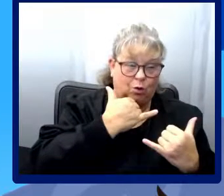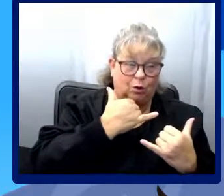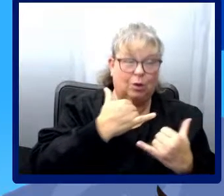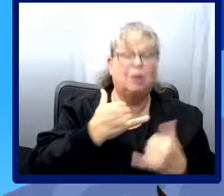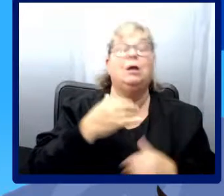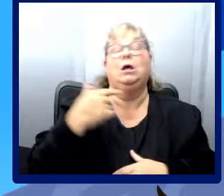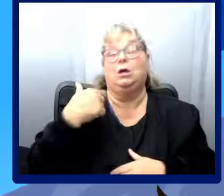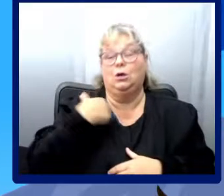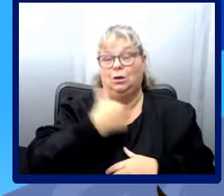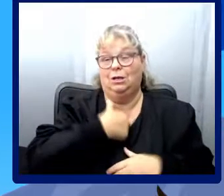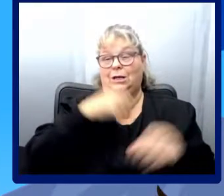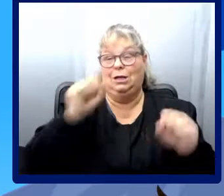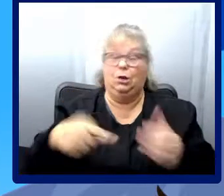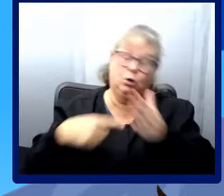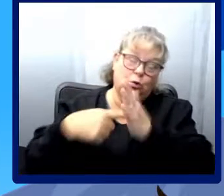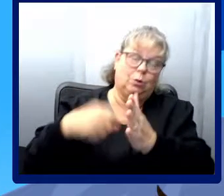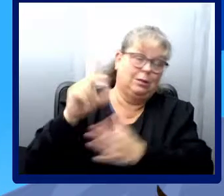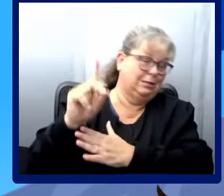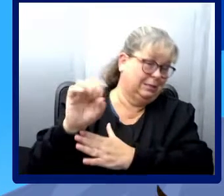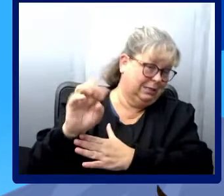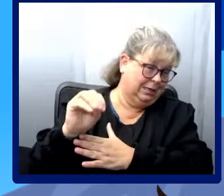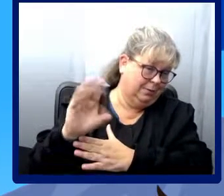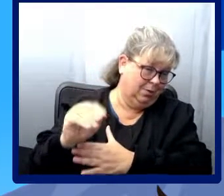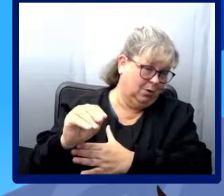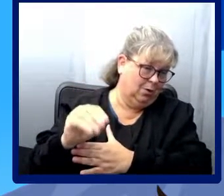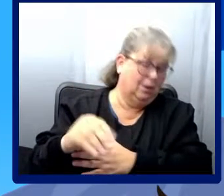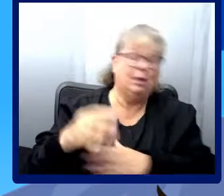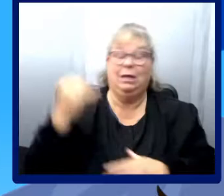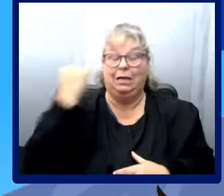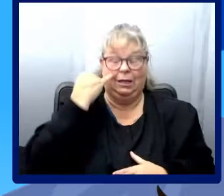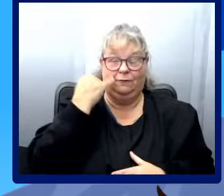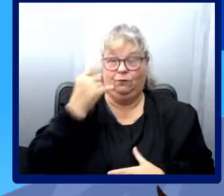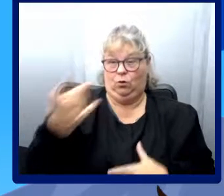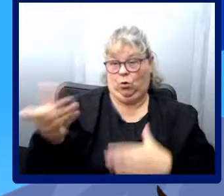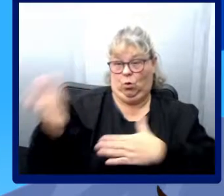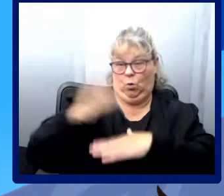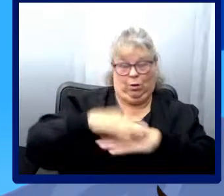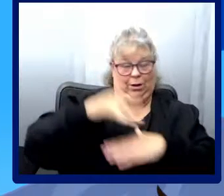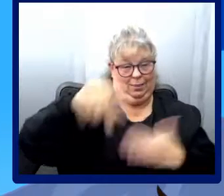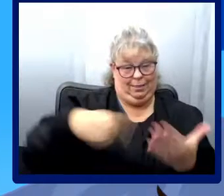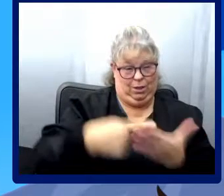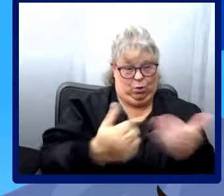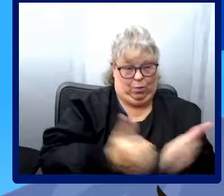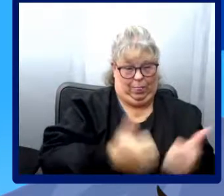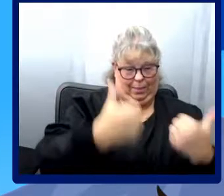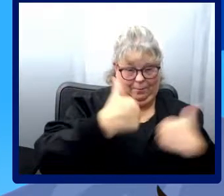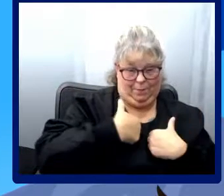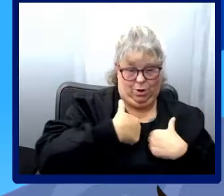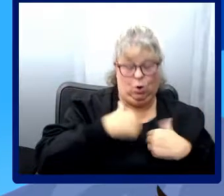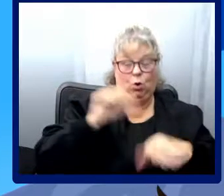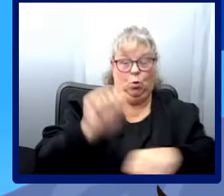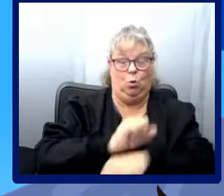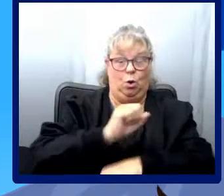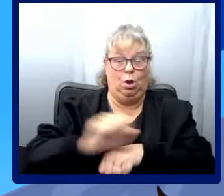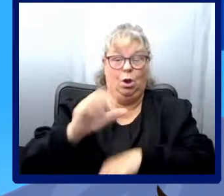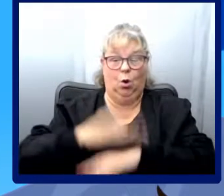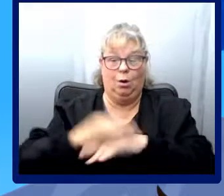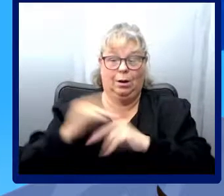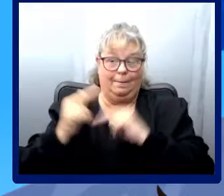no podemos hacerlo sin una demostración. Y no se preocupen, si están en este camino conmigo, si trabajan en construcción de flujos, en su actualización